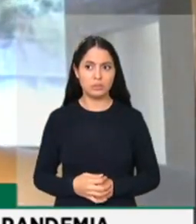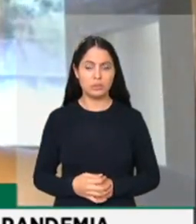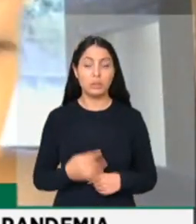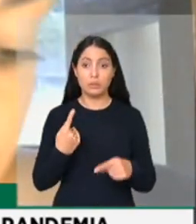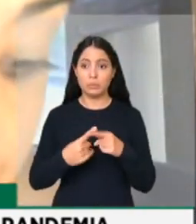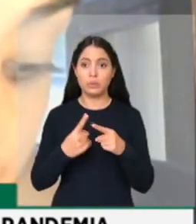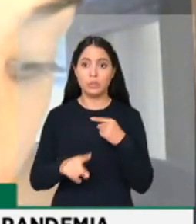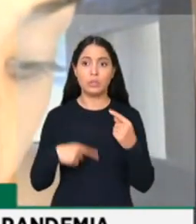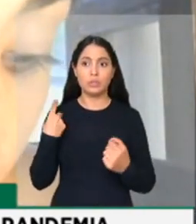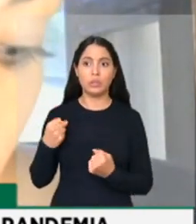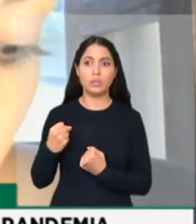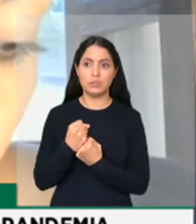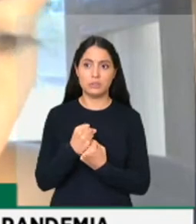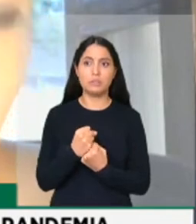ENTENDIMENTO DE NOSSA ASSESSORIA O PROGRAMA